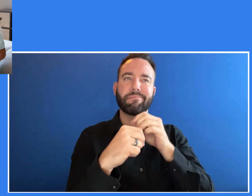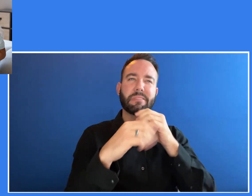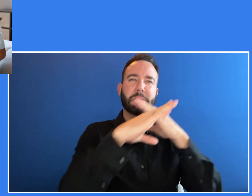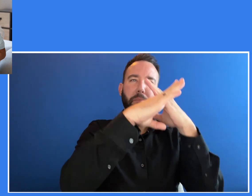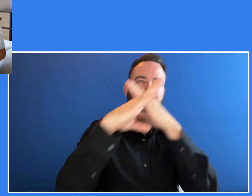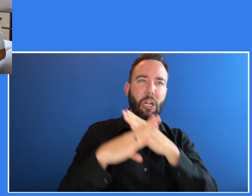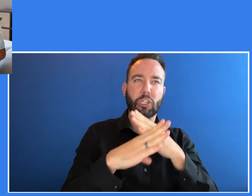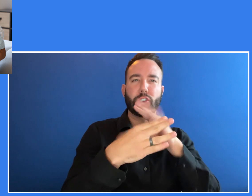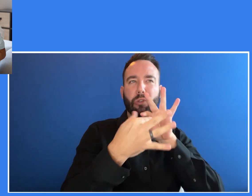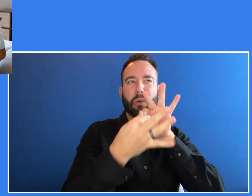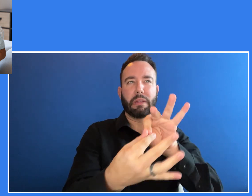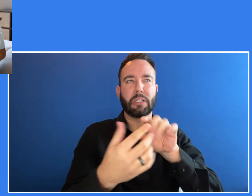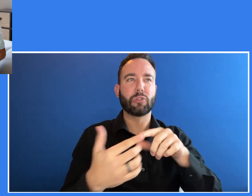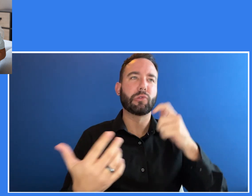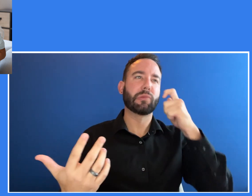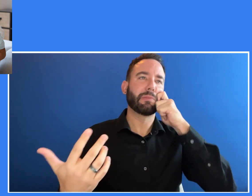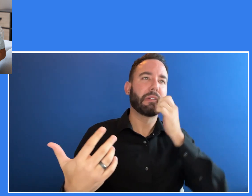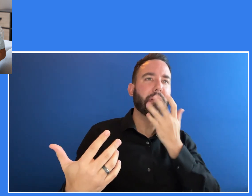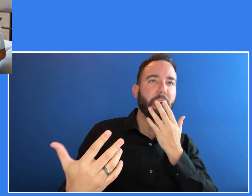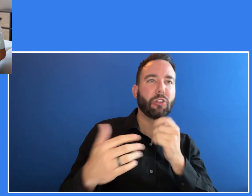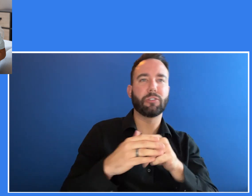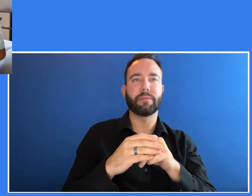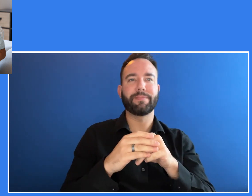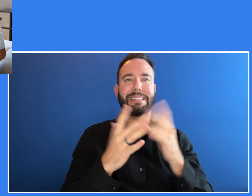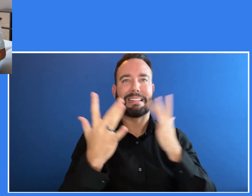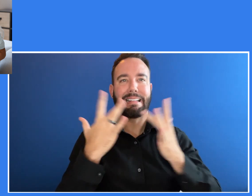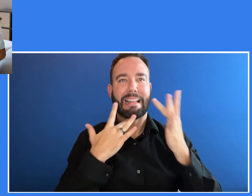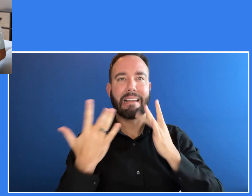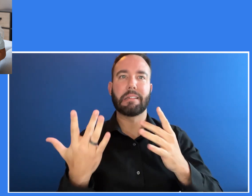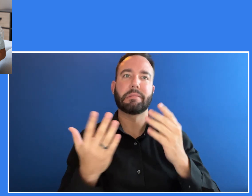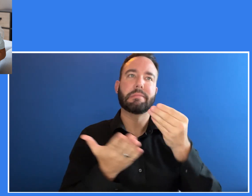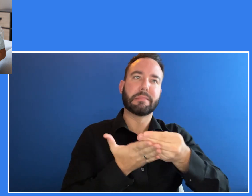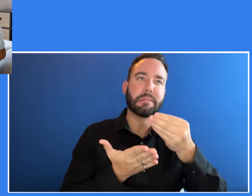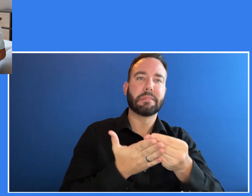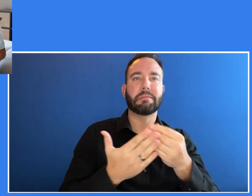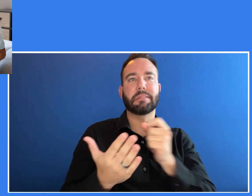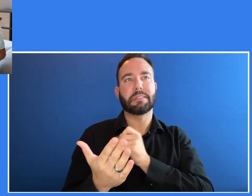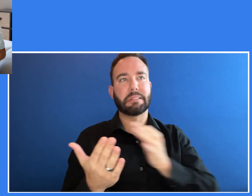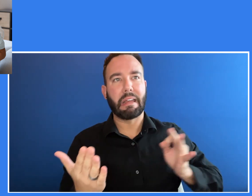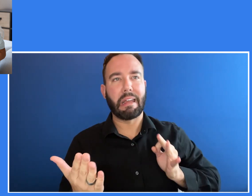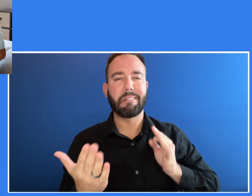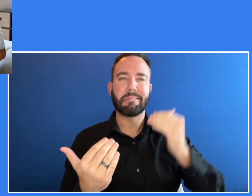para recetar la hidroxicarbamida y con los estudios que demuestran que es segura.